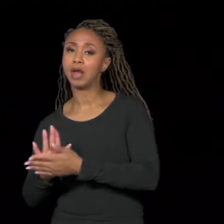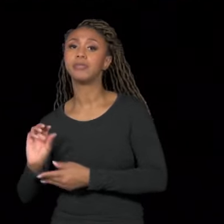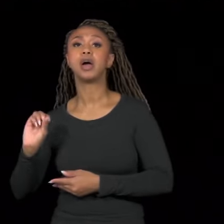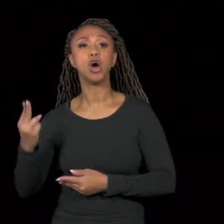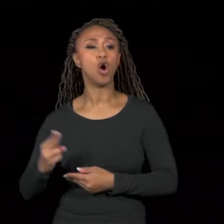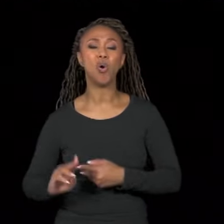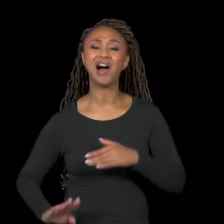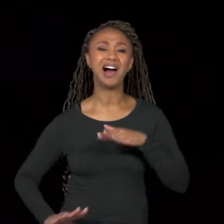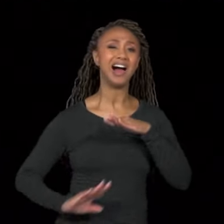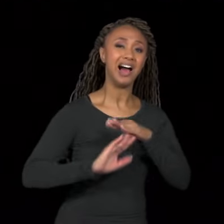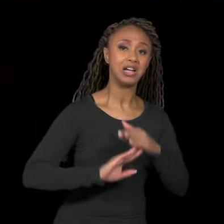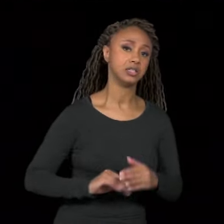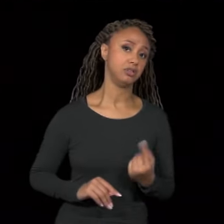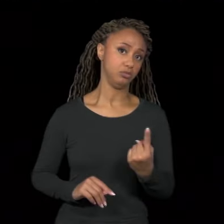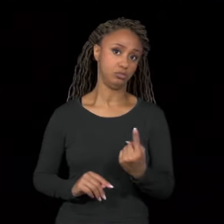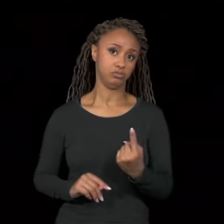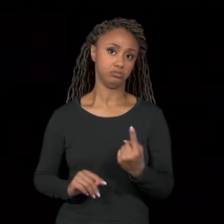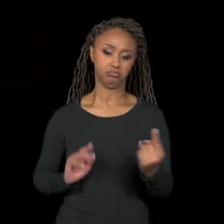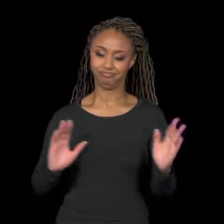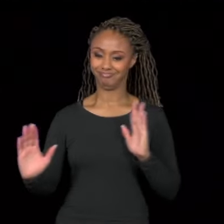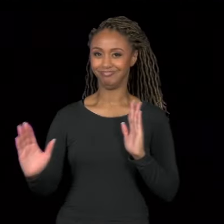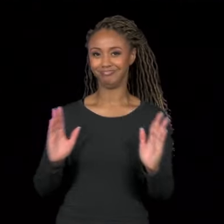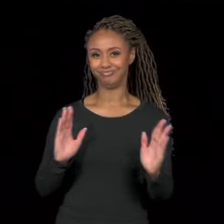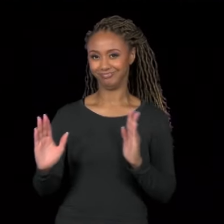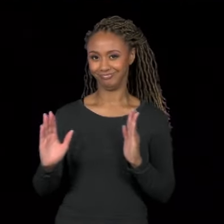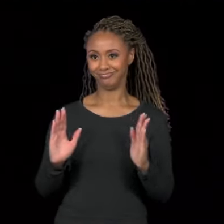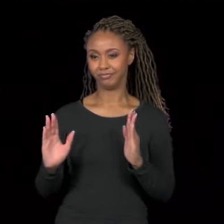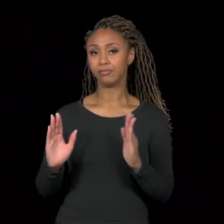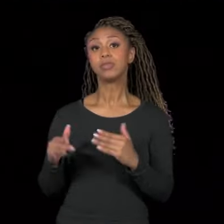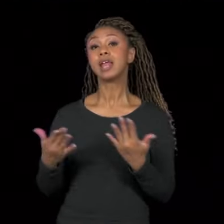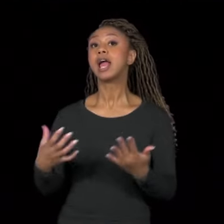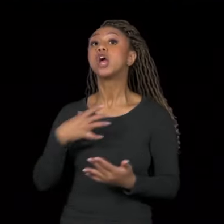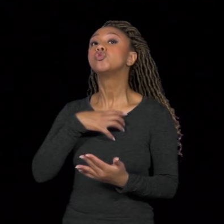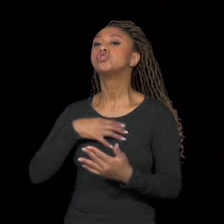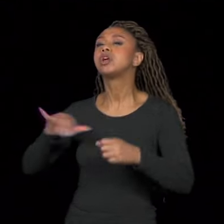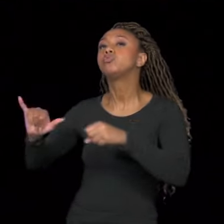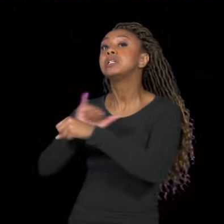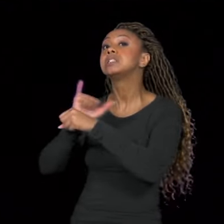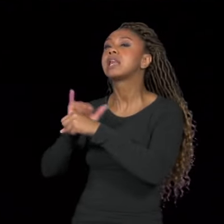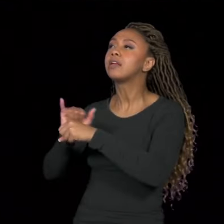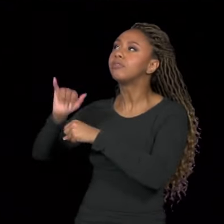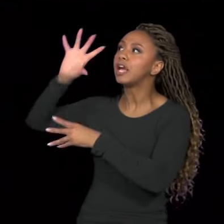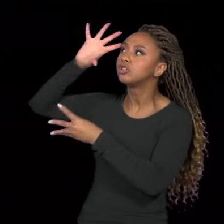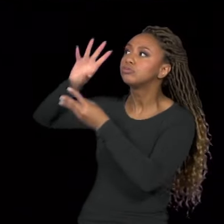ESSA É UMA MANEIRA DE LER ESSA INFORMAÇÃO. TEM UMA COISA ESPECÍFICA QUE EU COLOQUEI AQUI PARA